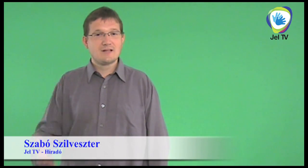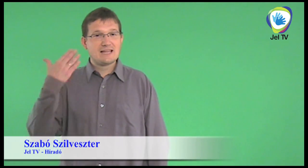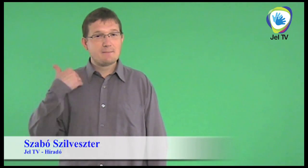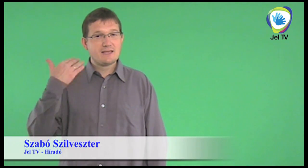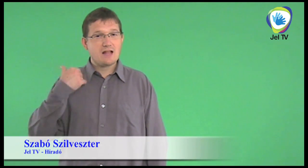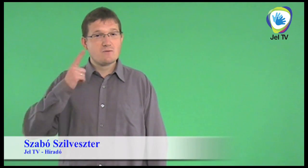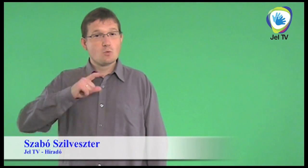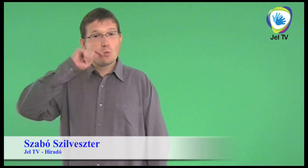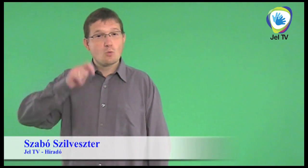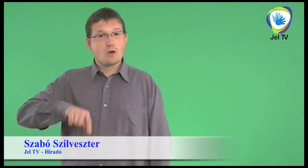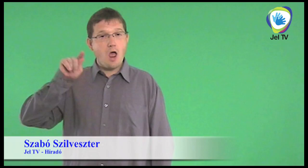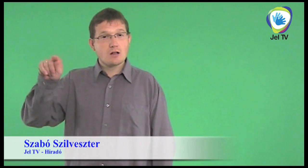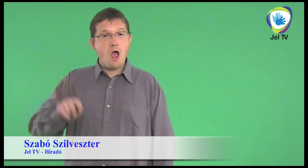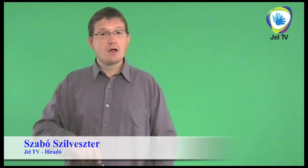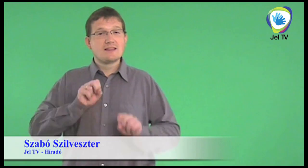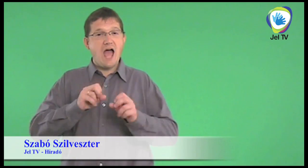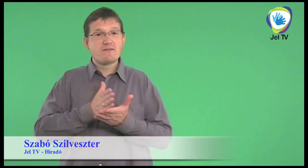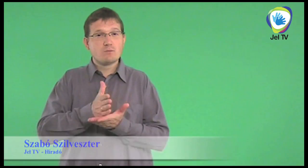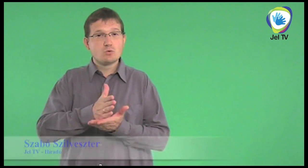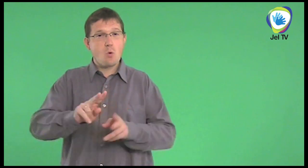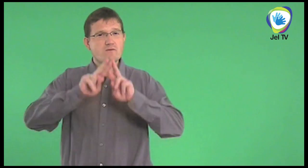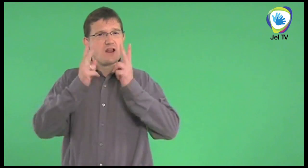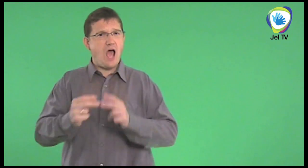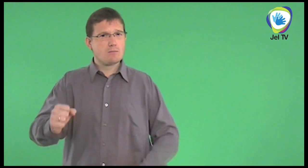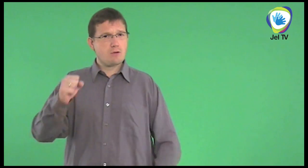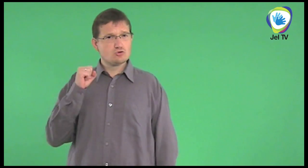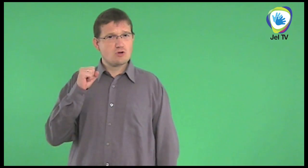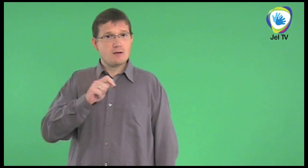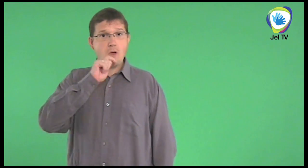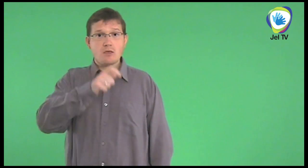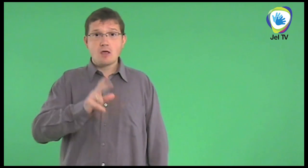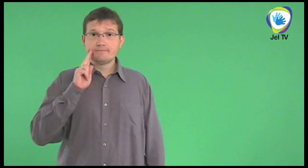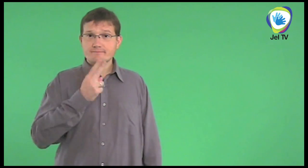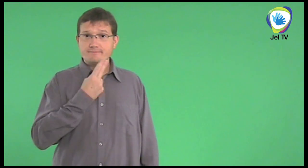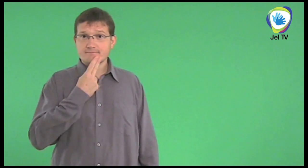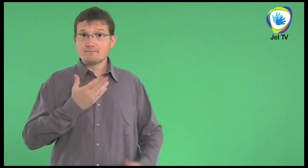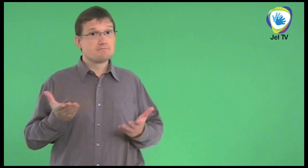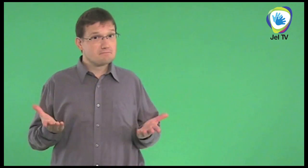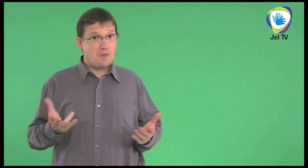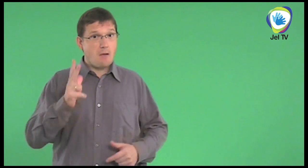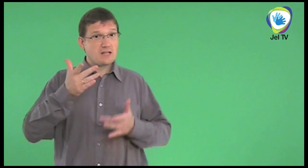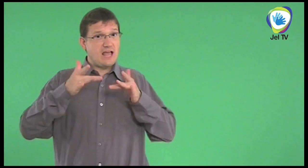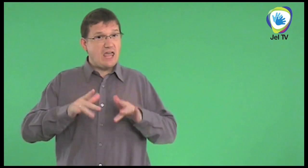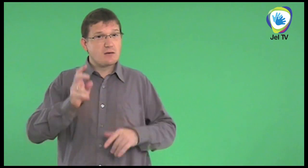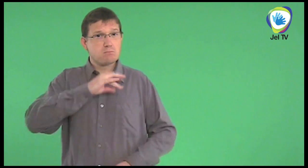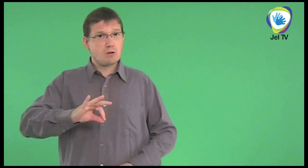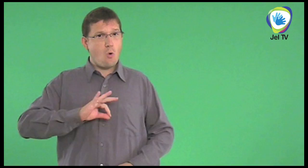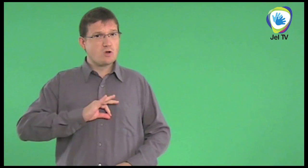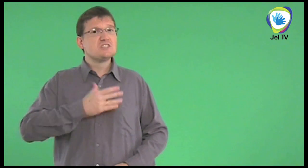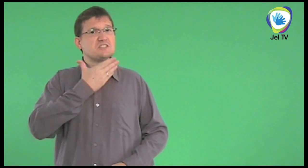Nemrég volt Ukrajnában a tájfutó világbajnokság. Egy magyar siket bronzérmet szerzett, ami szép eredmény.